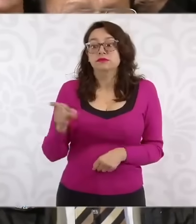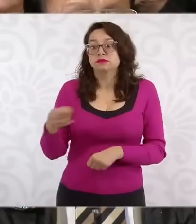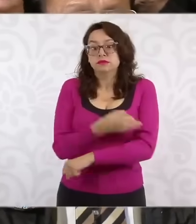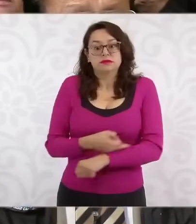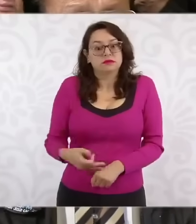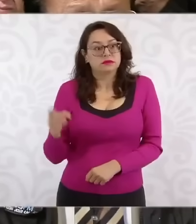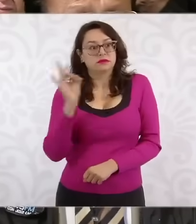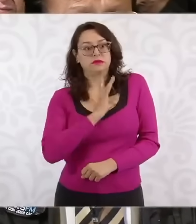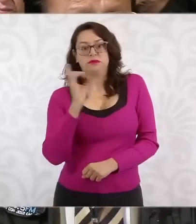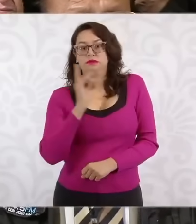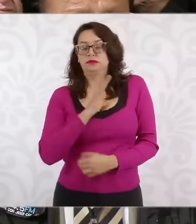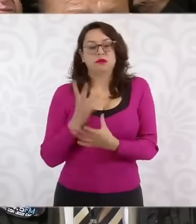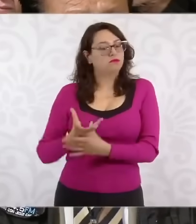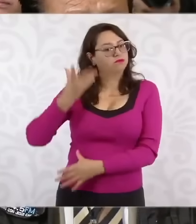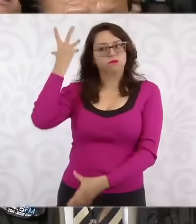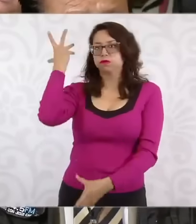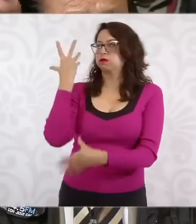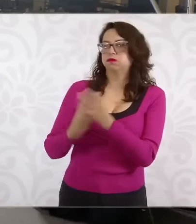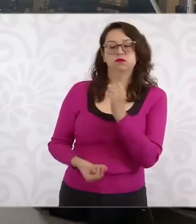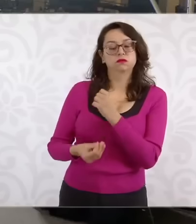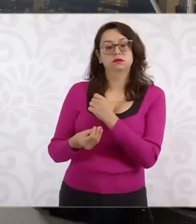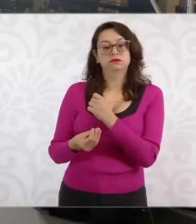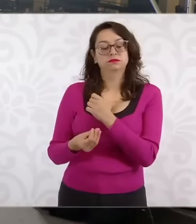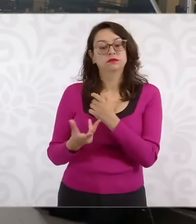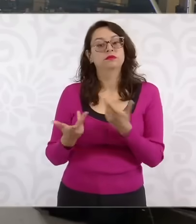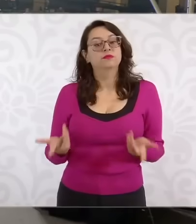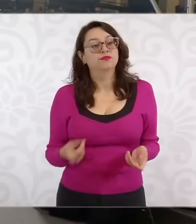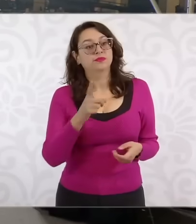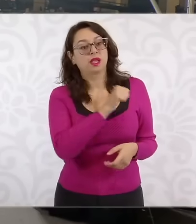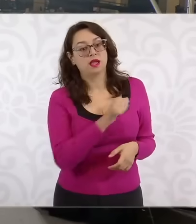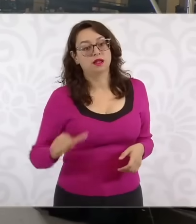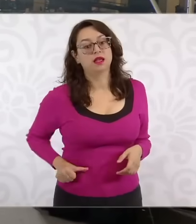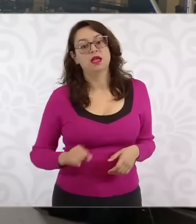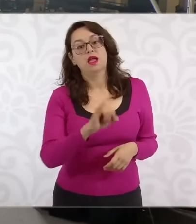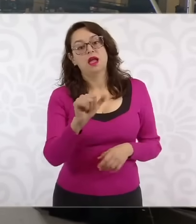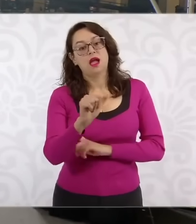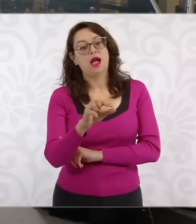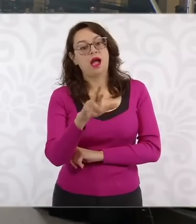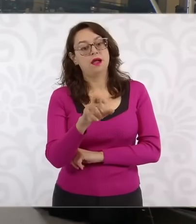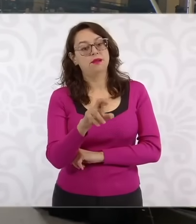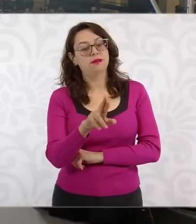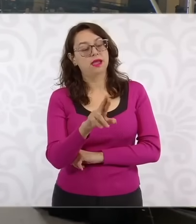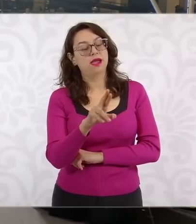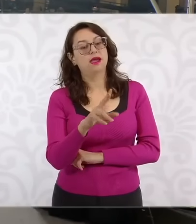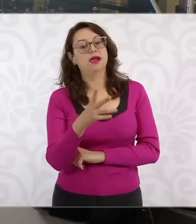huyendo de de Ciudad Obregón, que por cierto el alcalde es Javier Lamarque y y se tiene que